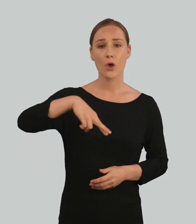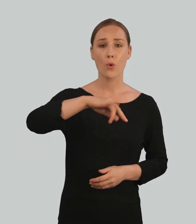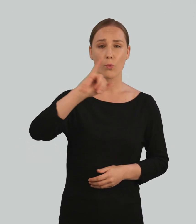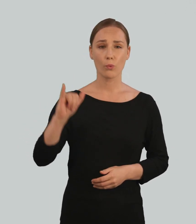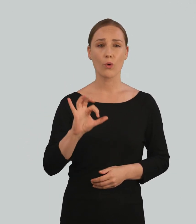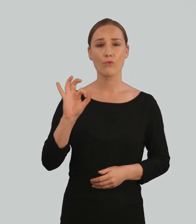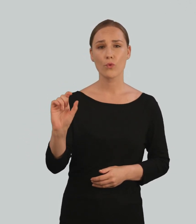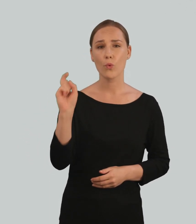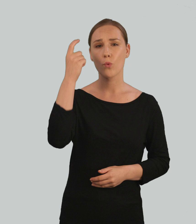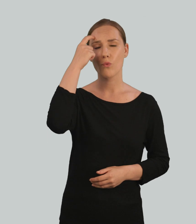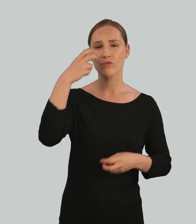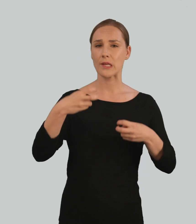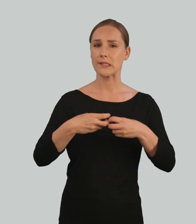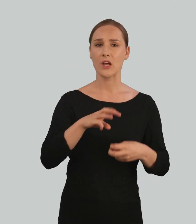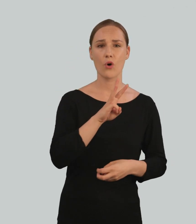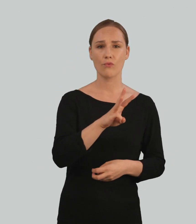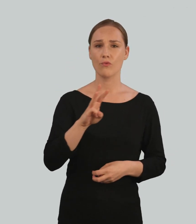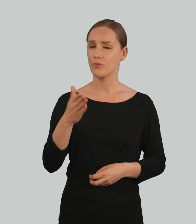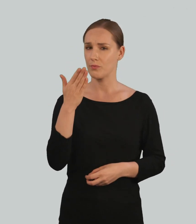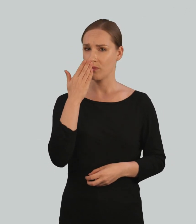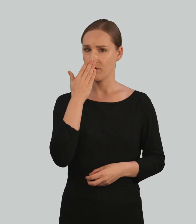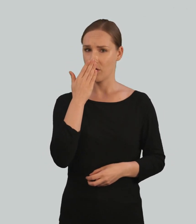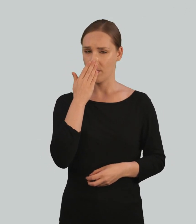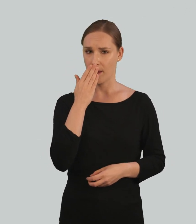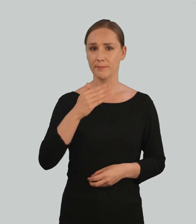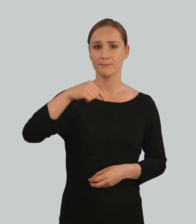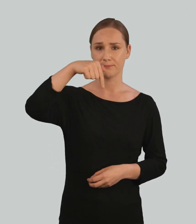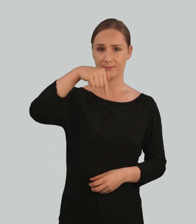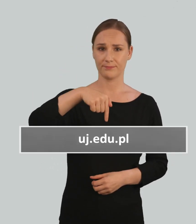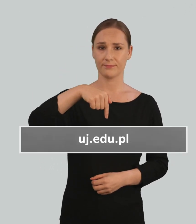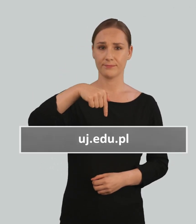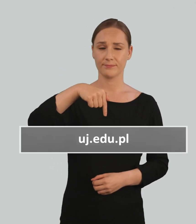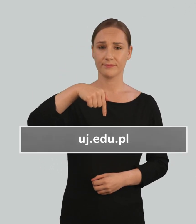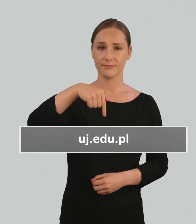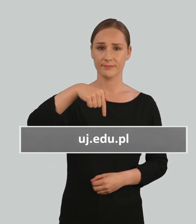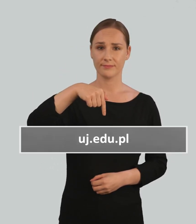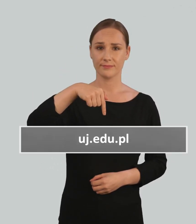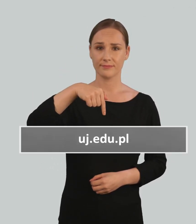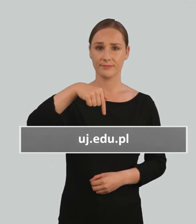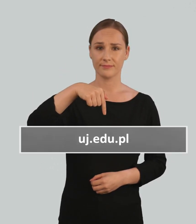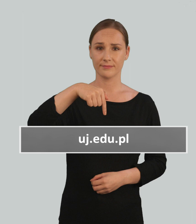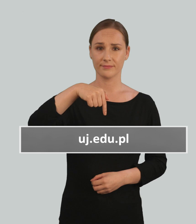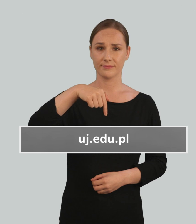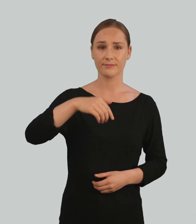Główna strona uczelni znajduje się pod adresem: uj.edu.pl